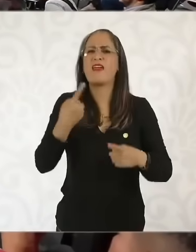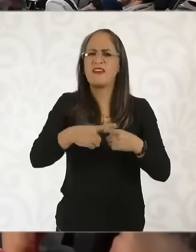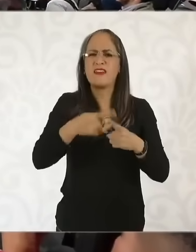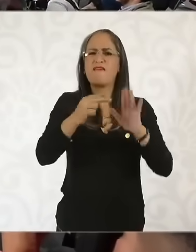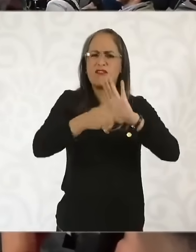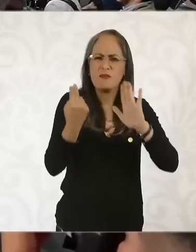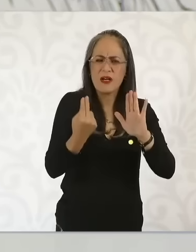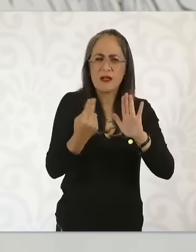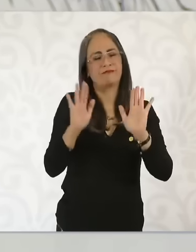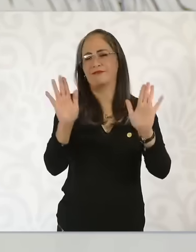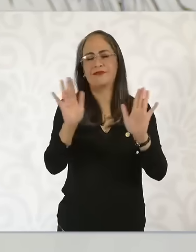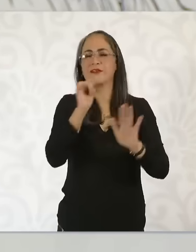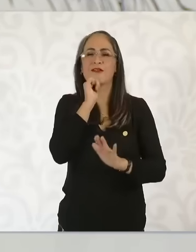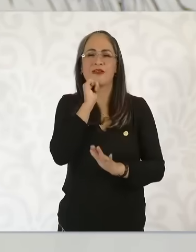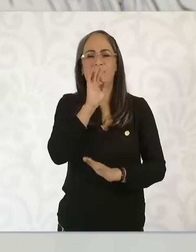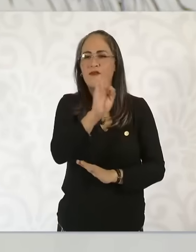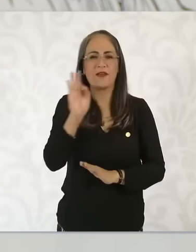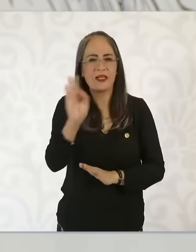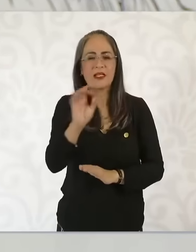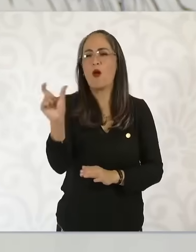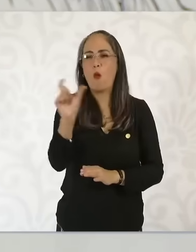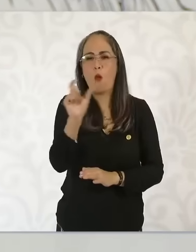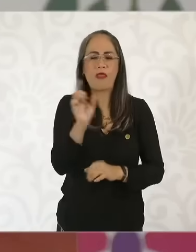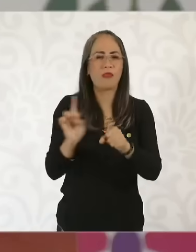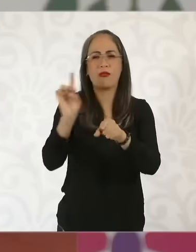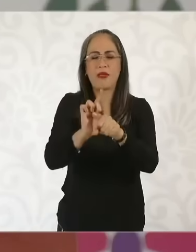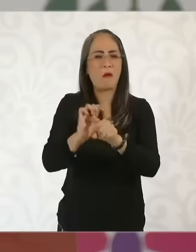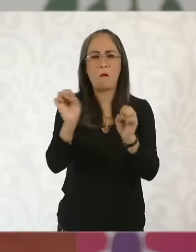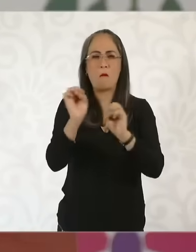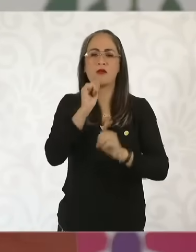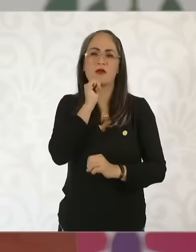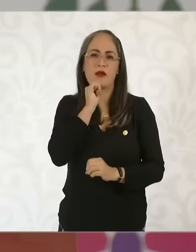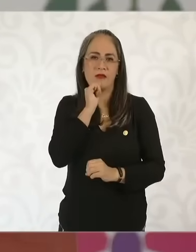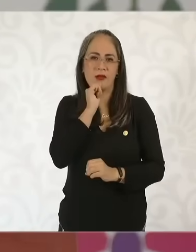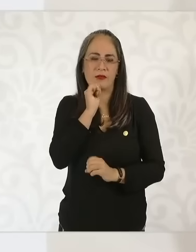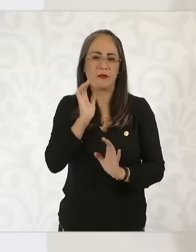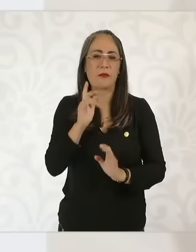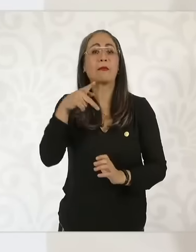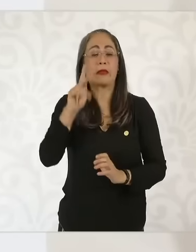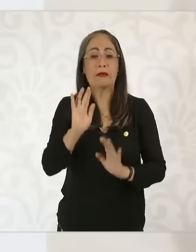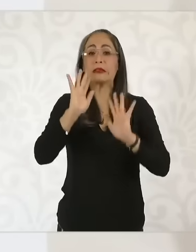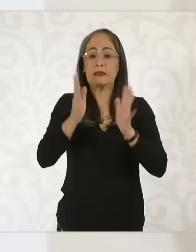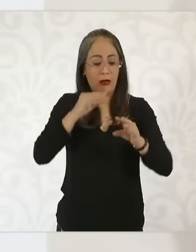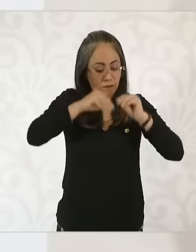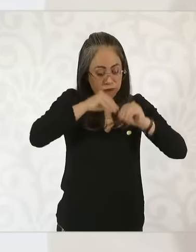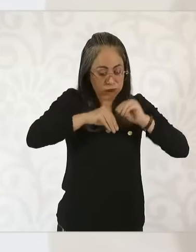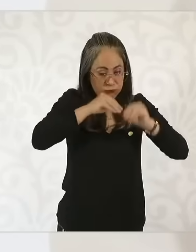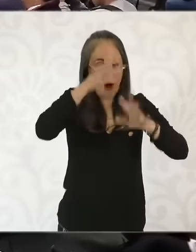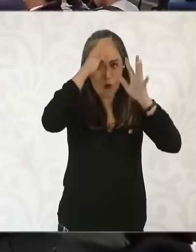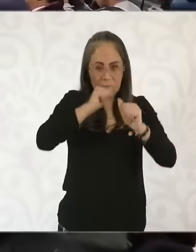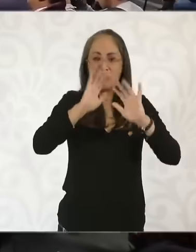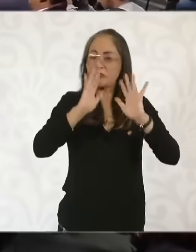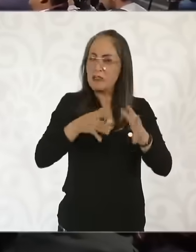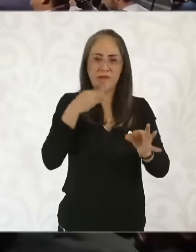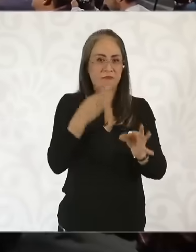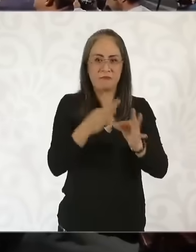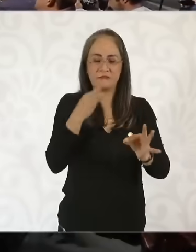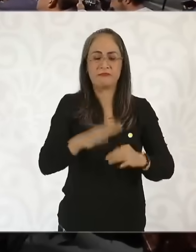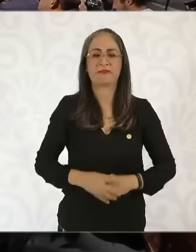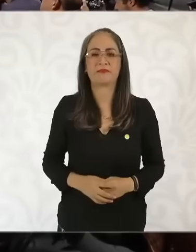fecha ni día. Lo que sí les puedo decir es que está prácticamente terminado el acuerdo.